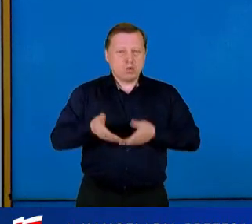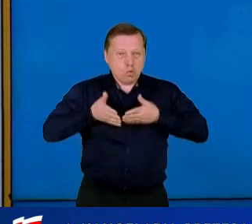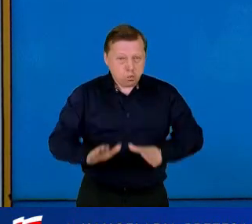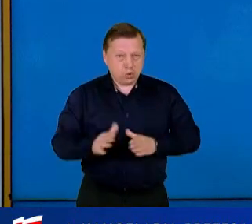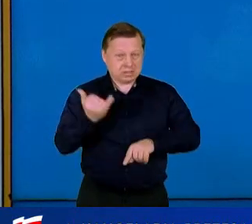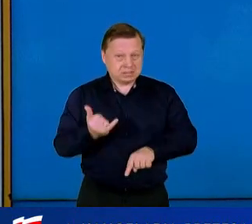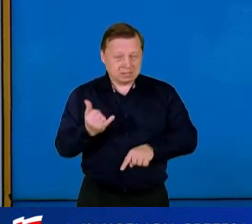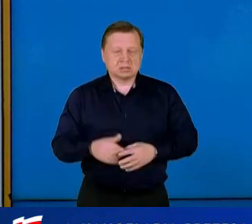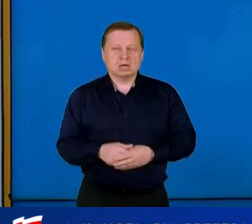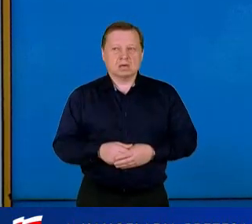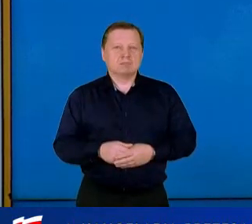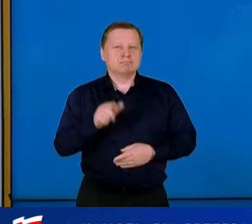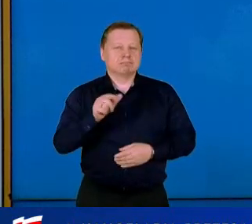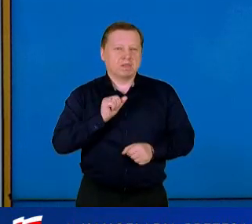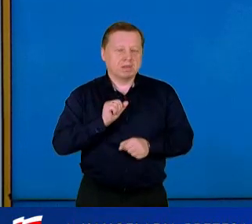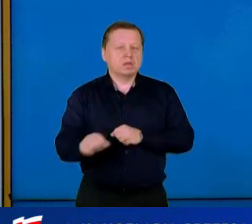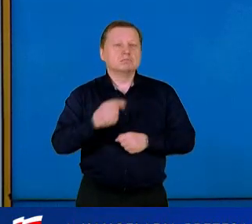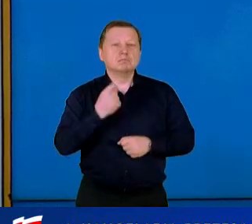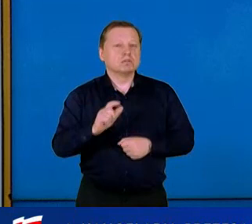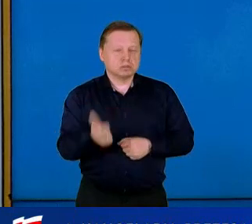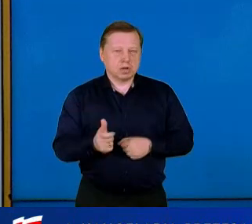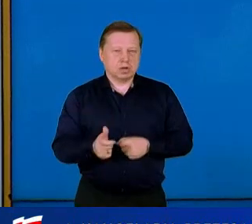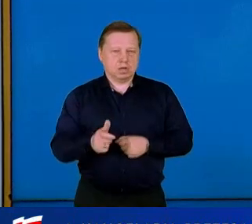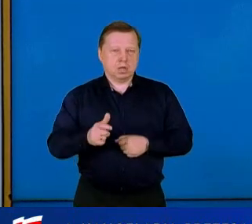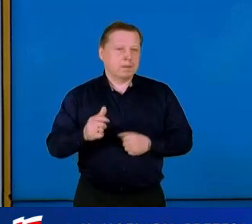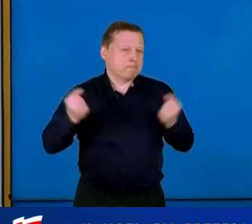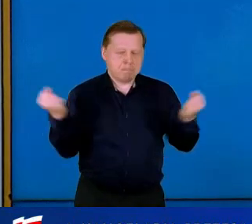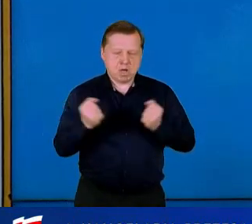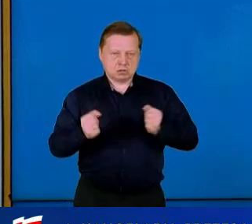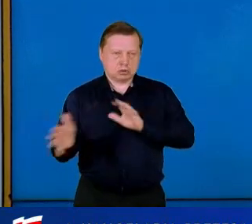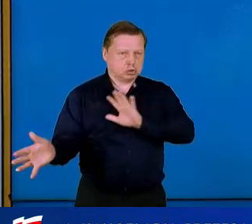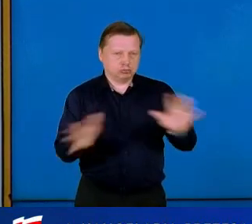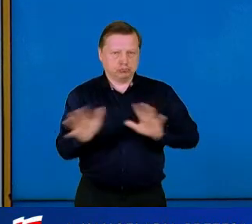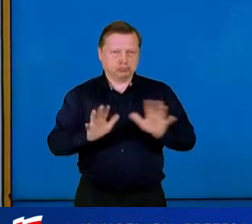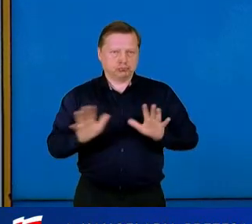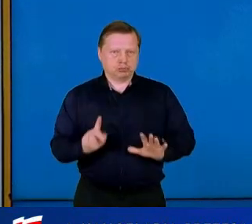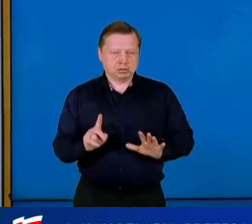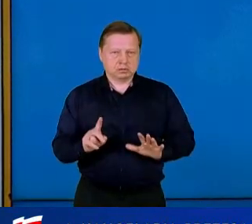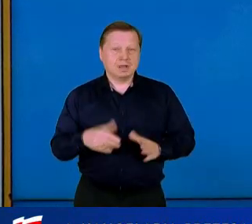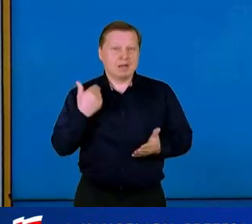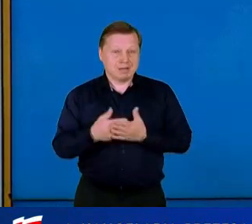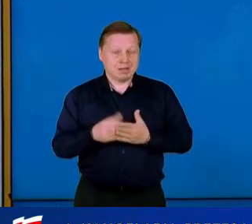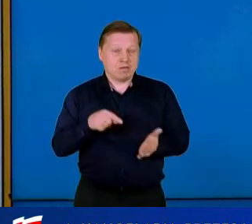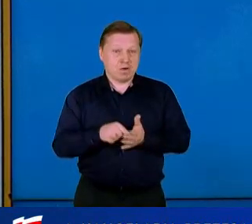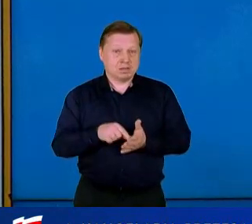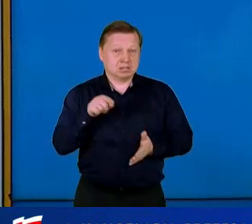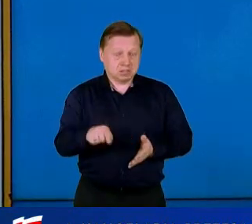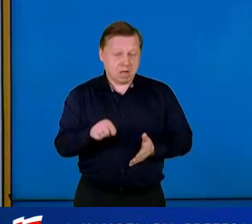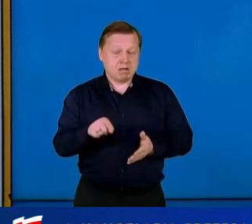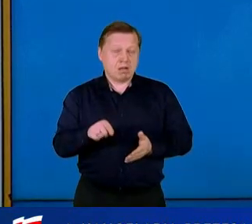jest i będzie przedmiotem naszej ogromnej troski i stąd ta propozycja, żeby badaniami prenatalnymi